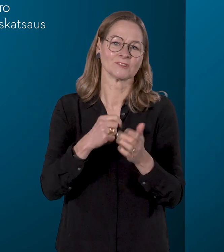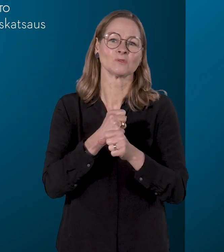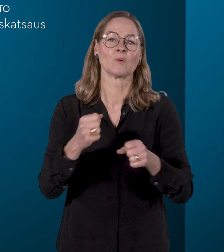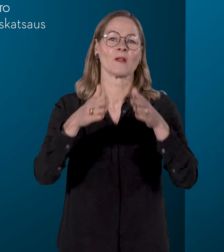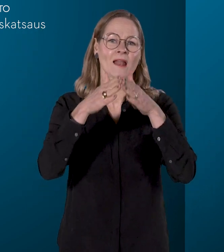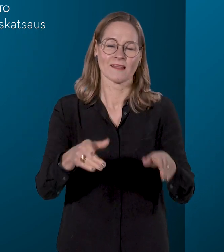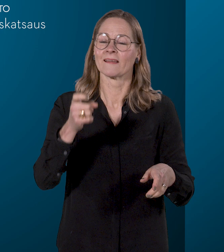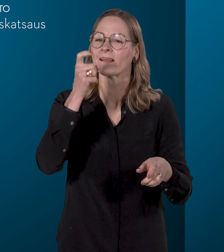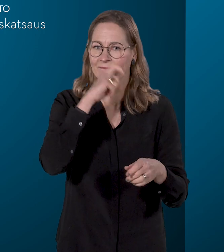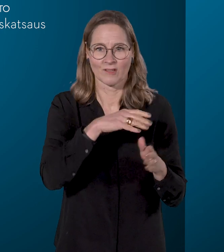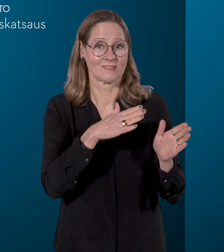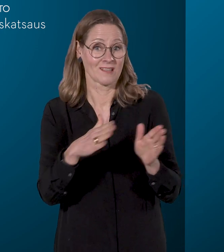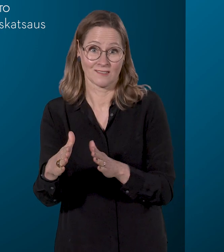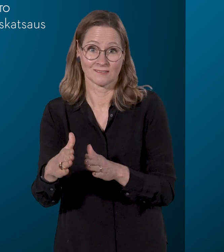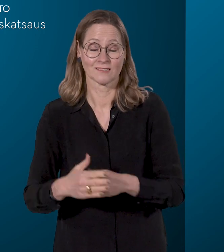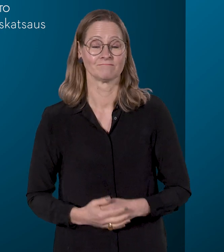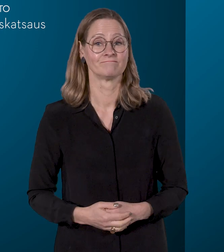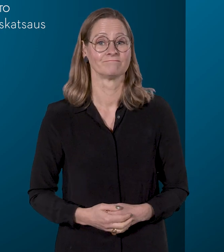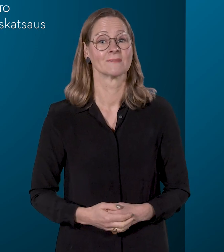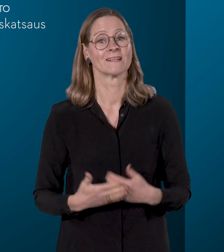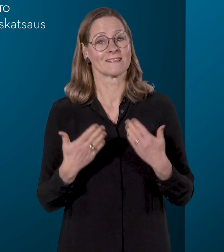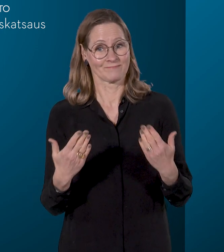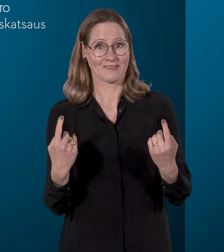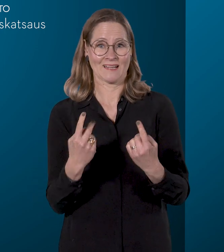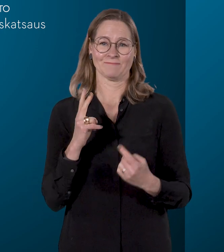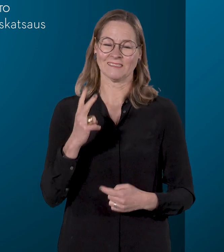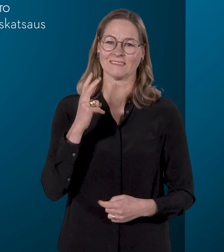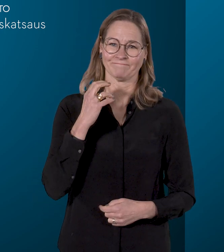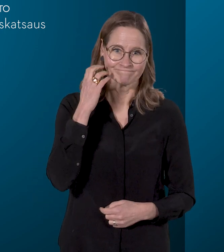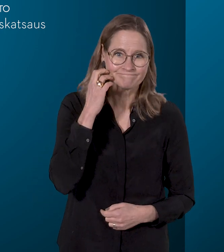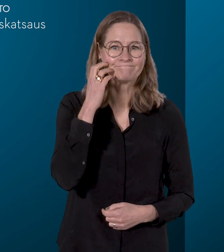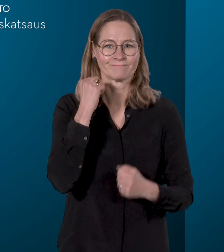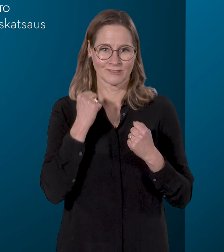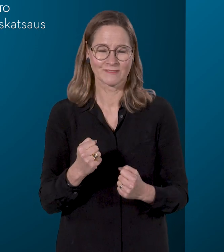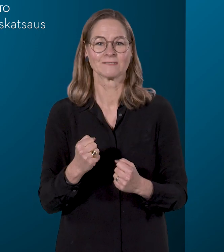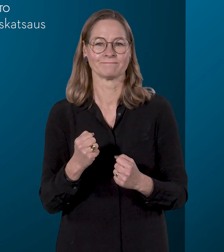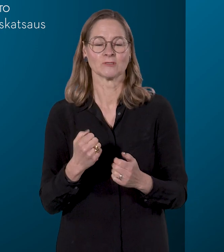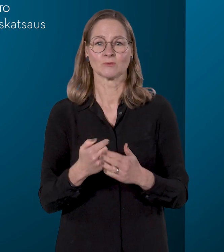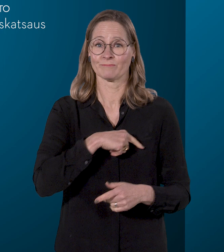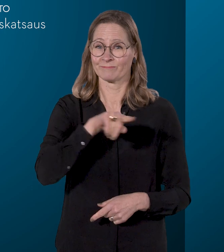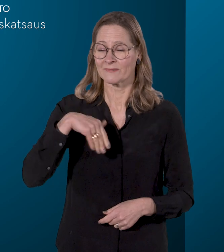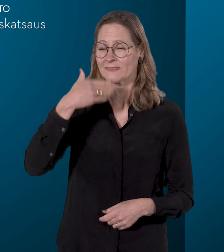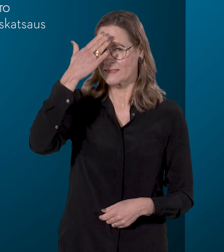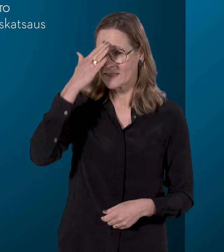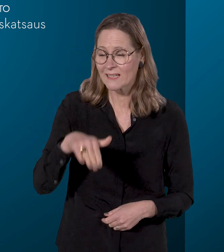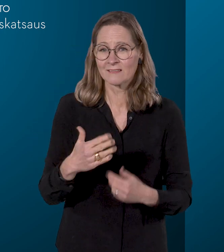ilman ulkopuolista rahoitusta. Tilanne on erittäin harmillinen, sillä tiedämme, -